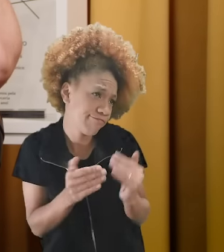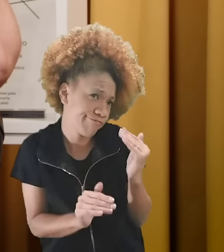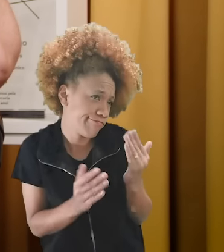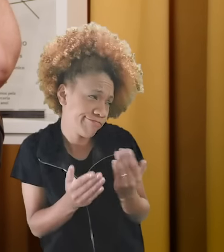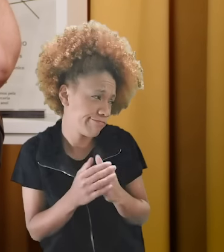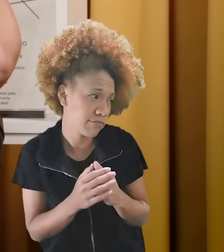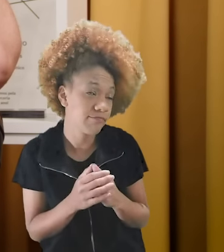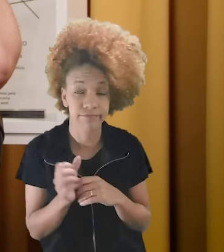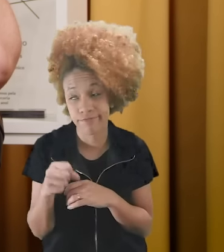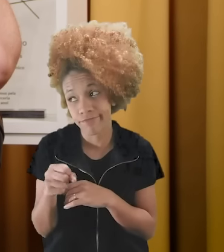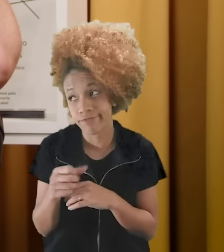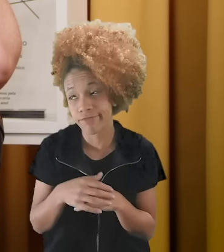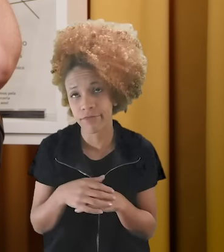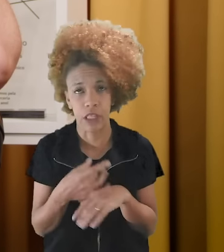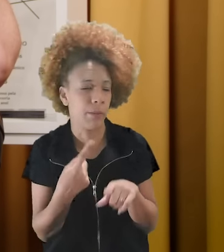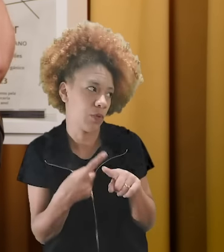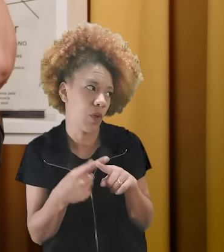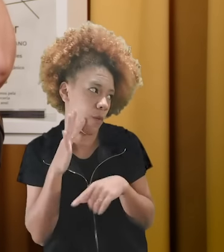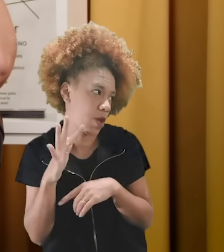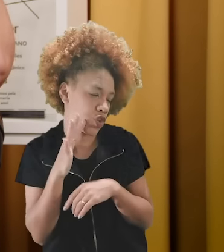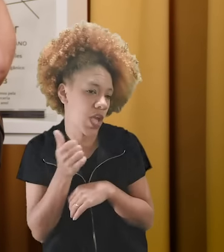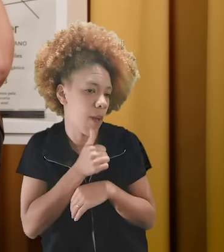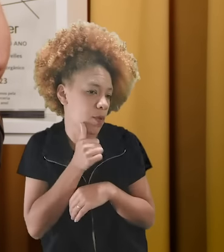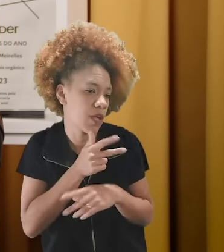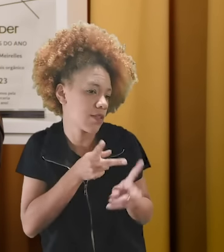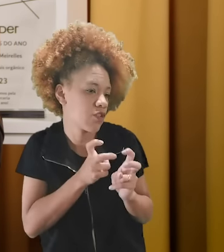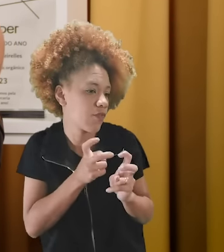menos sentido ainda exato Exatamente porque eu imagino que a mulher ela se identifica com uma